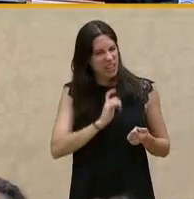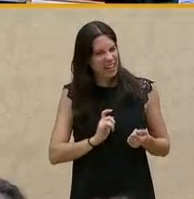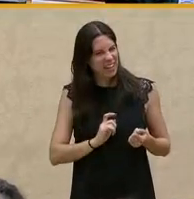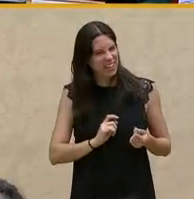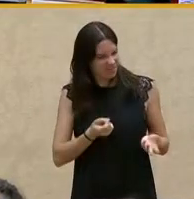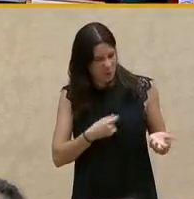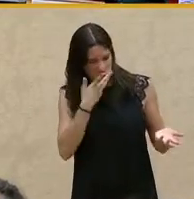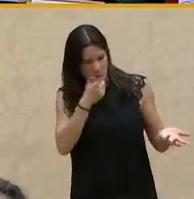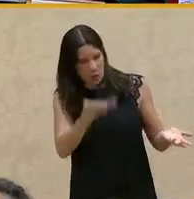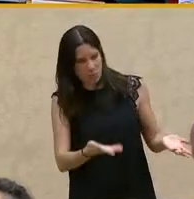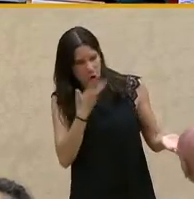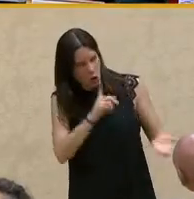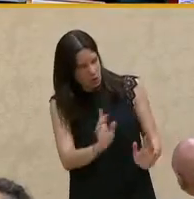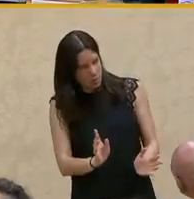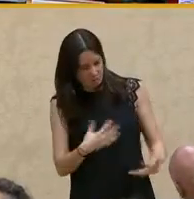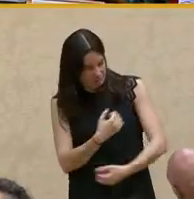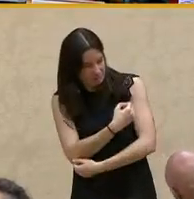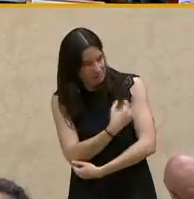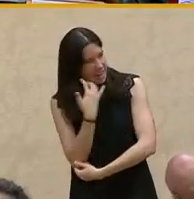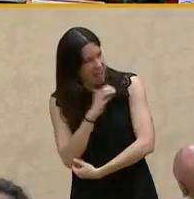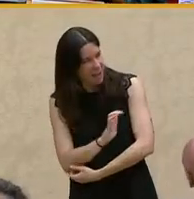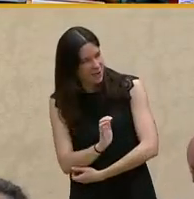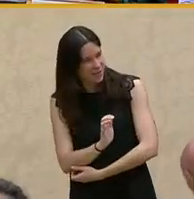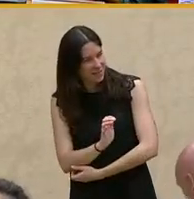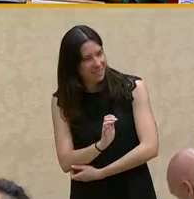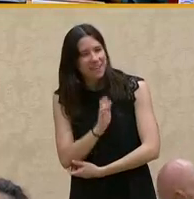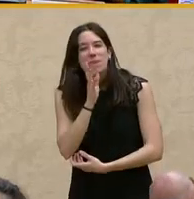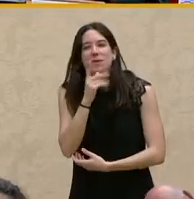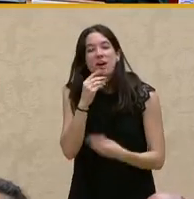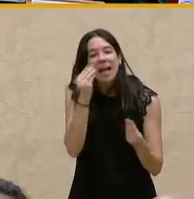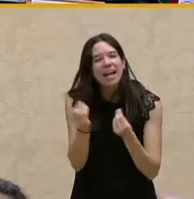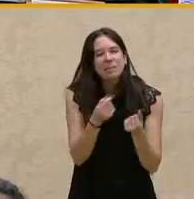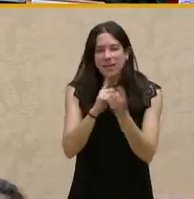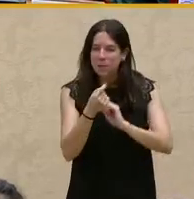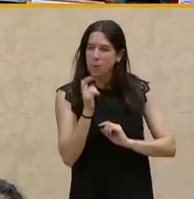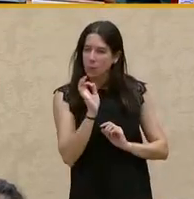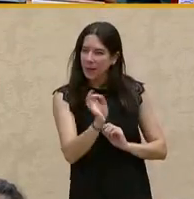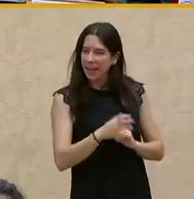nos conocemos. Pero ¿a que ahora el ambiente de la sala ha cambiado un poquillo? ¿Verdad,